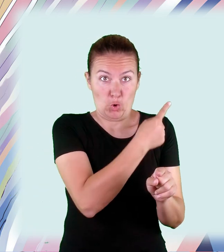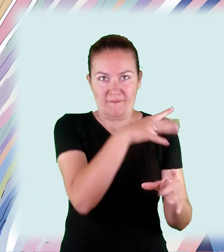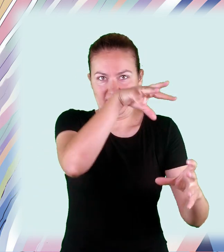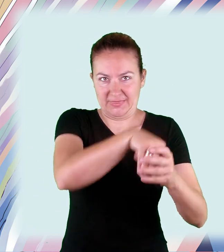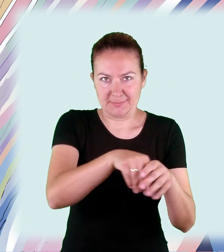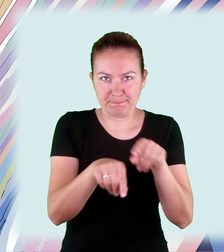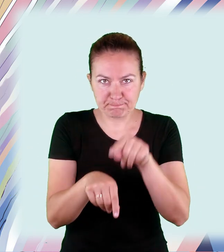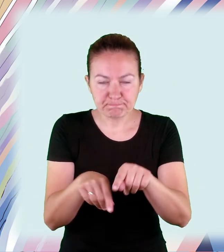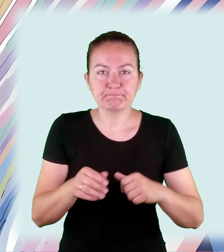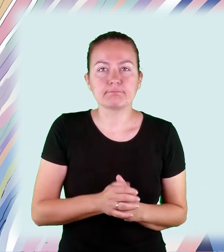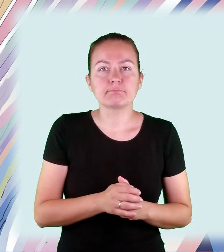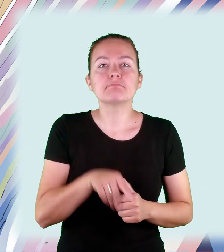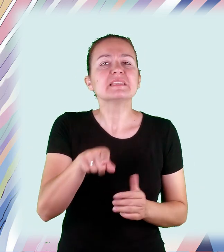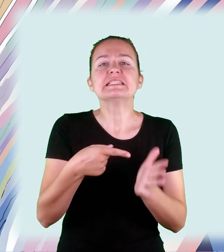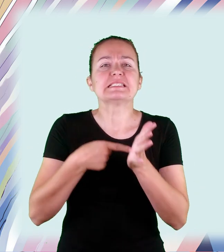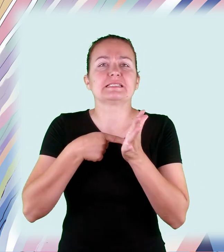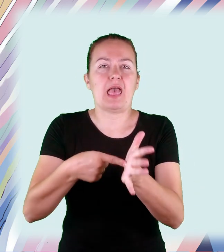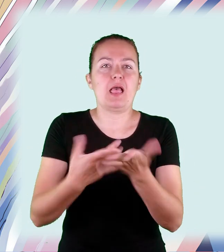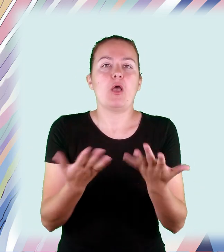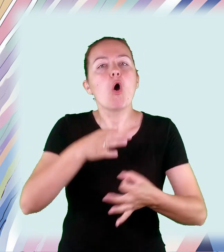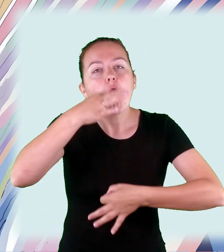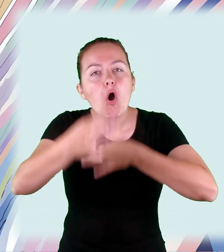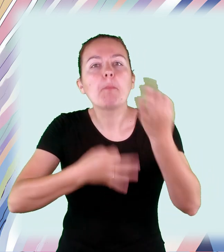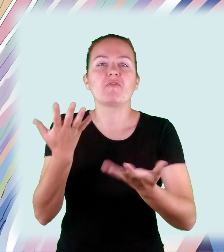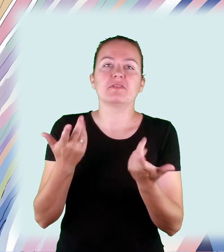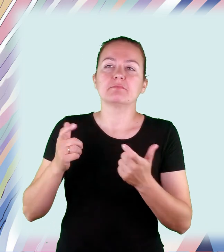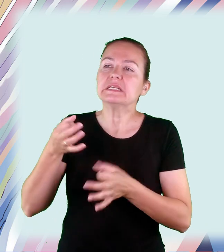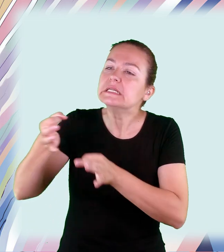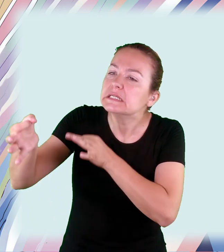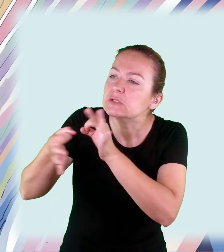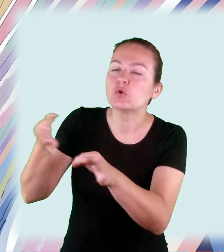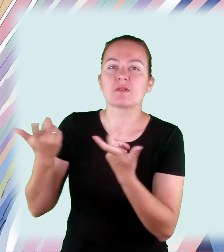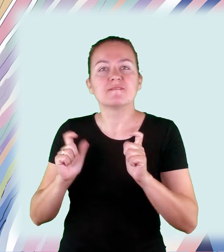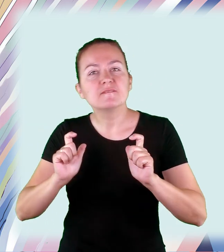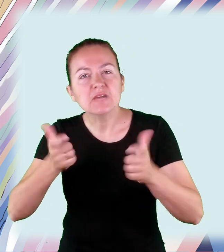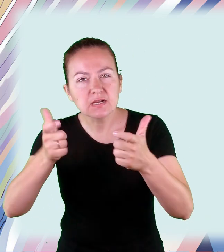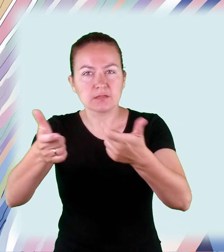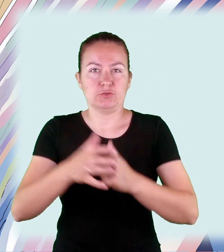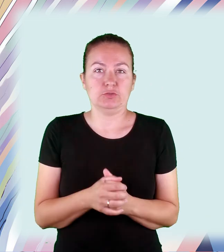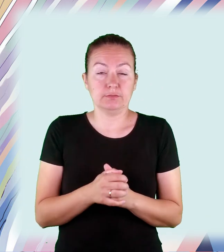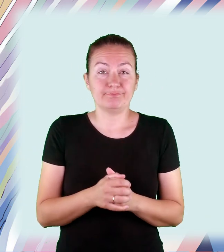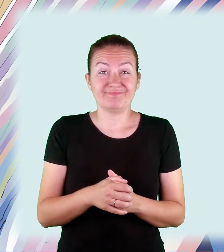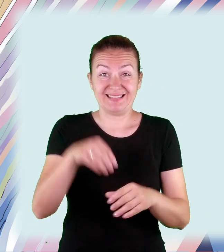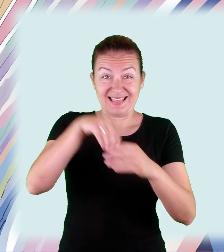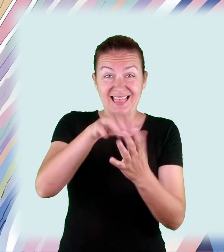Epika służy do opowiadania historii i wydarzeń.